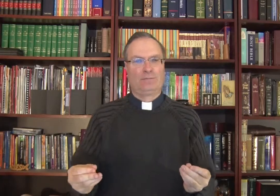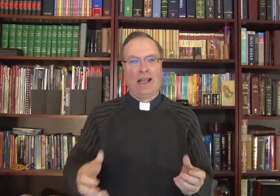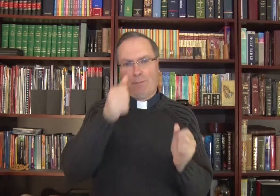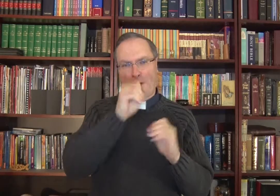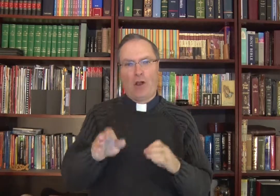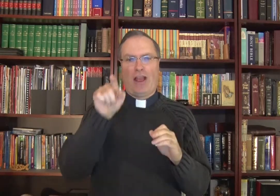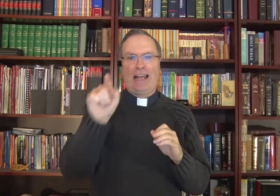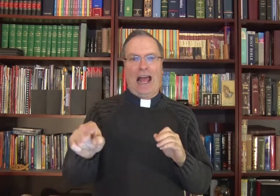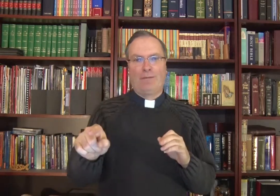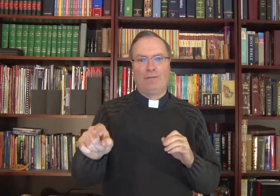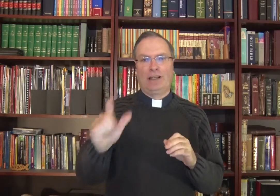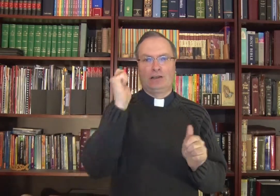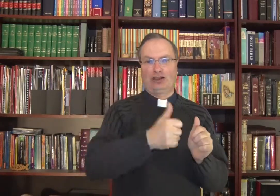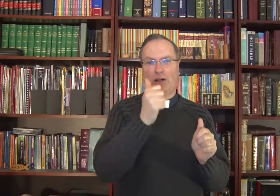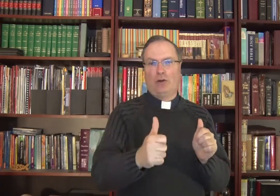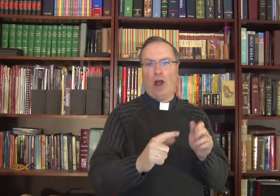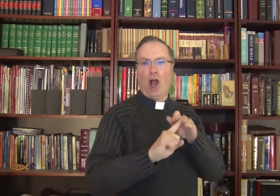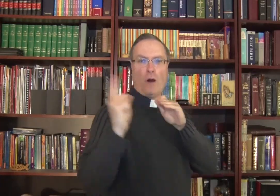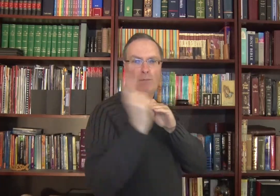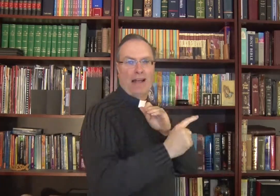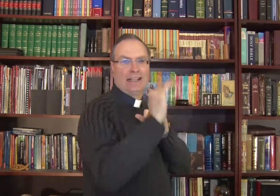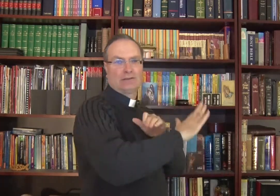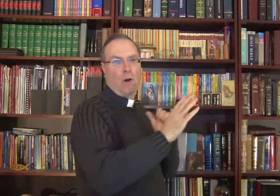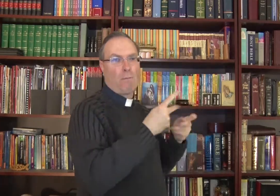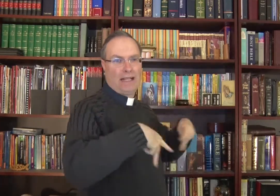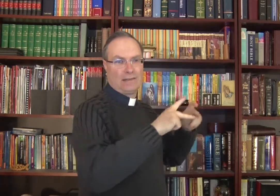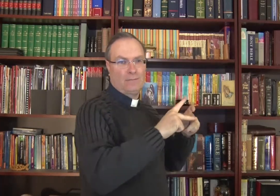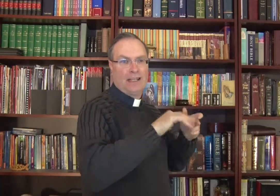Abandonnons-la et que chacun reparte dans son pays,